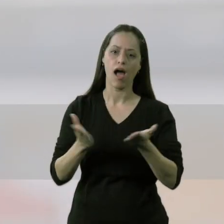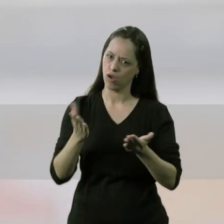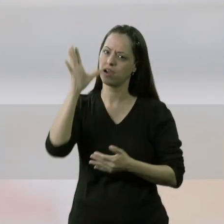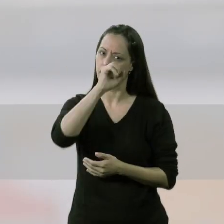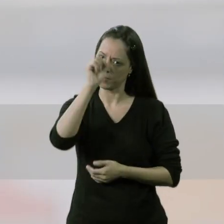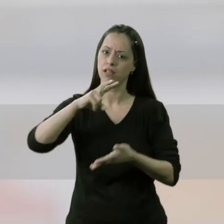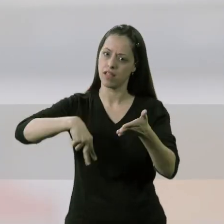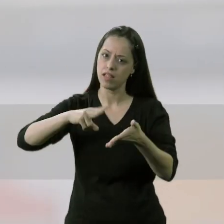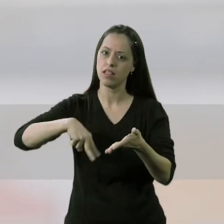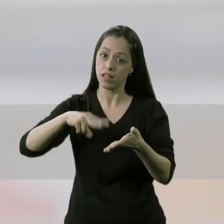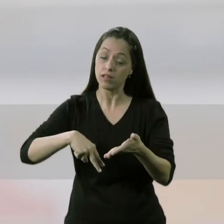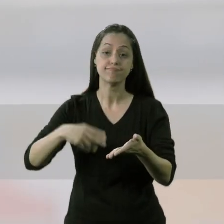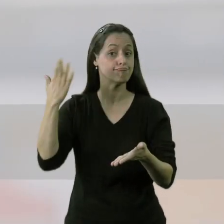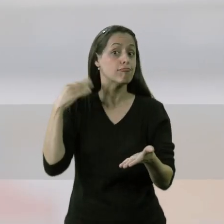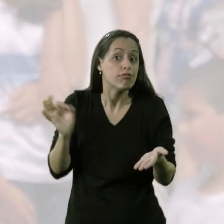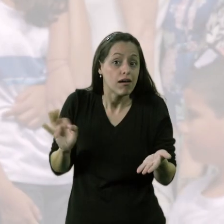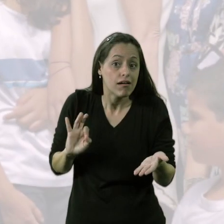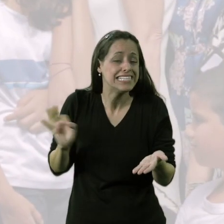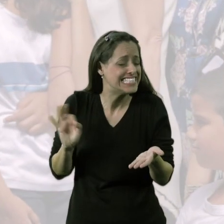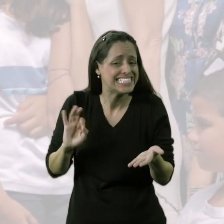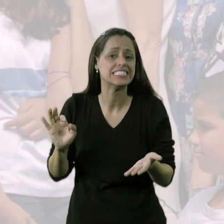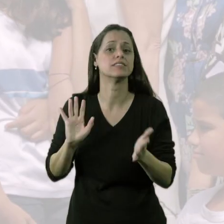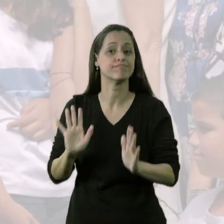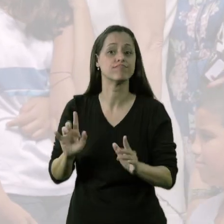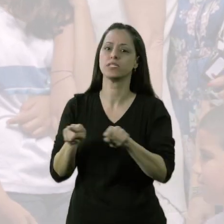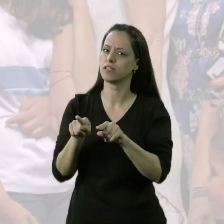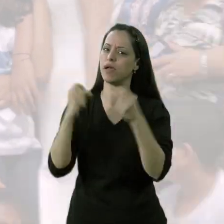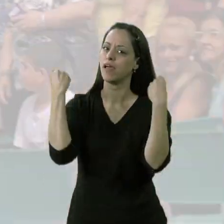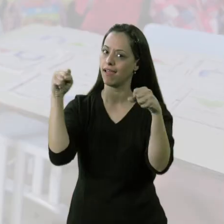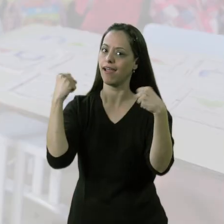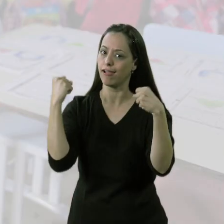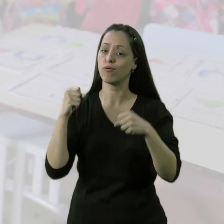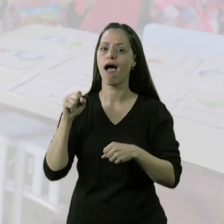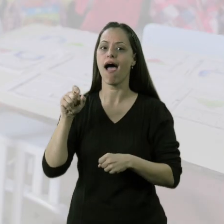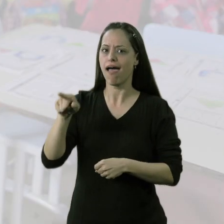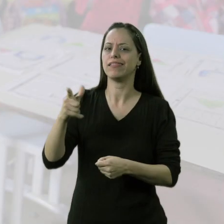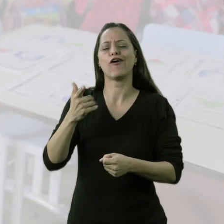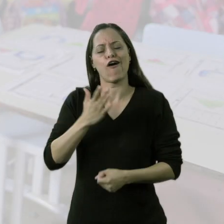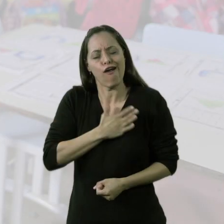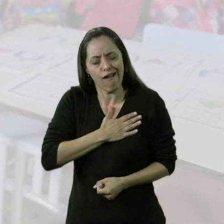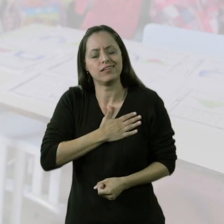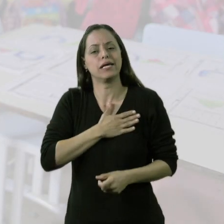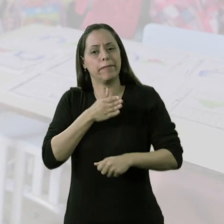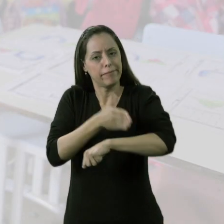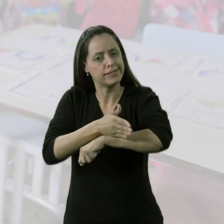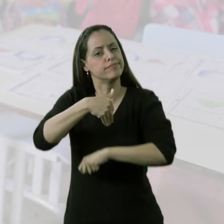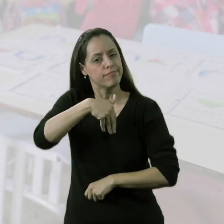A partir desse ano passou a fazer leitura, que ela não lia nada. Educação física é uma das aulas que ela gosta mais e participa mais.